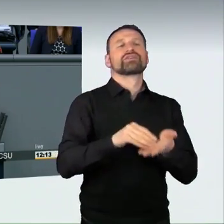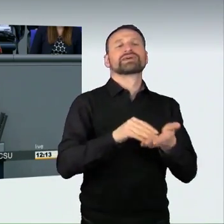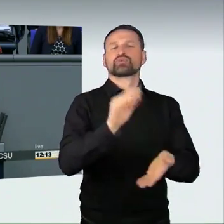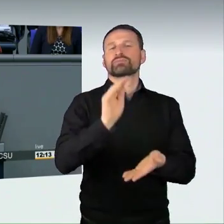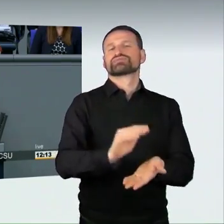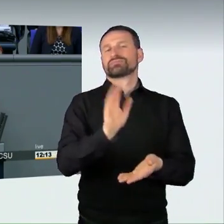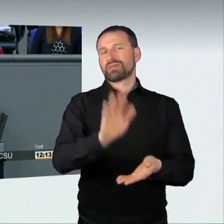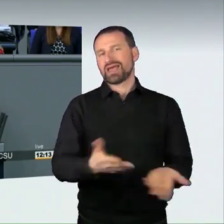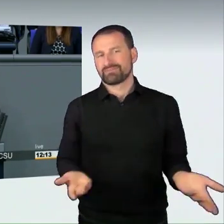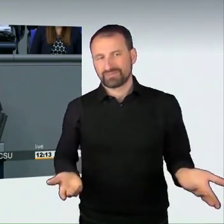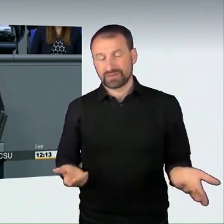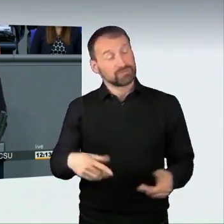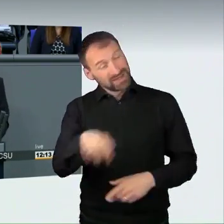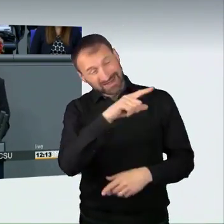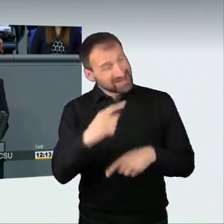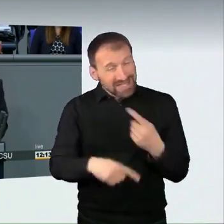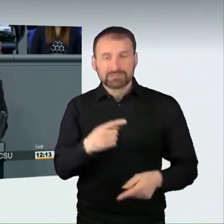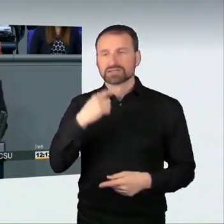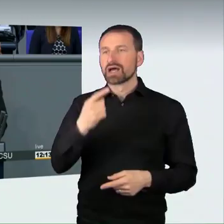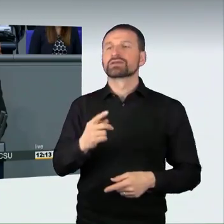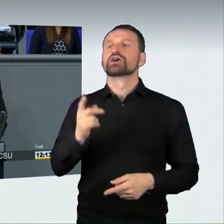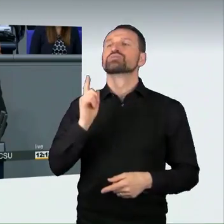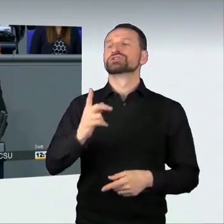dass das quasi der Regelfall sei. Ich sage: Nein, das ist nicht so.